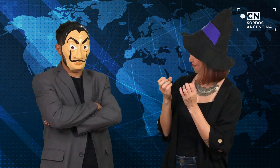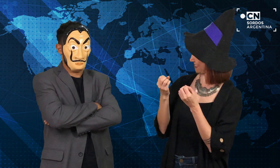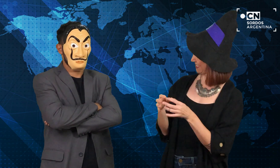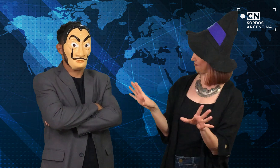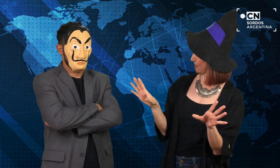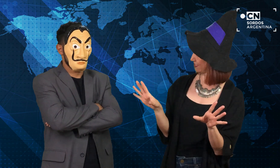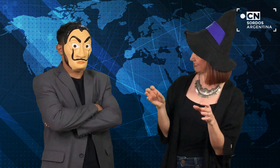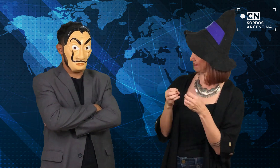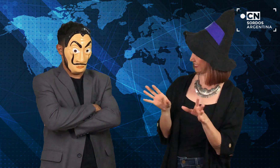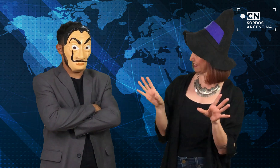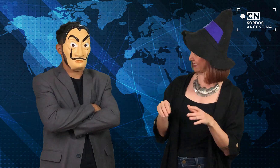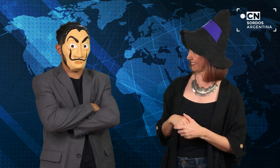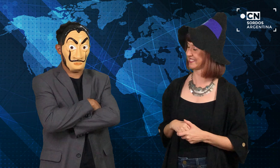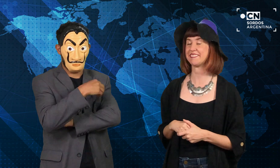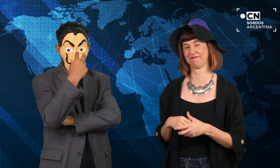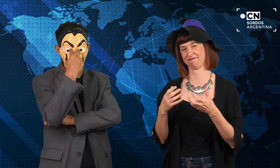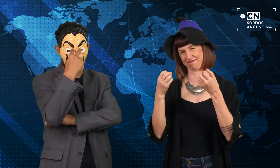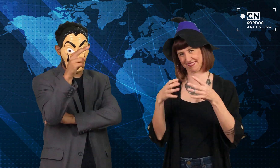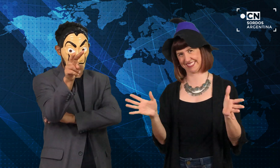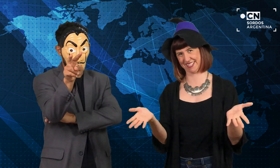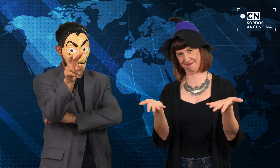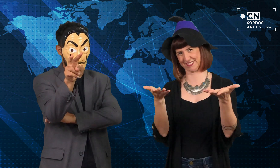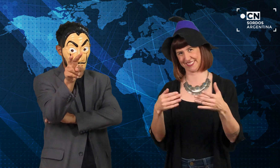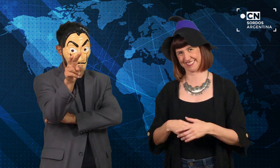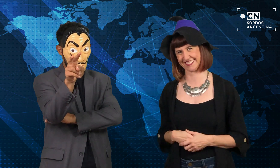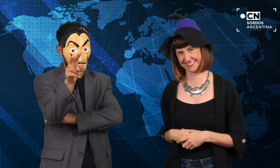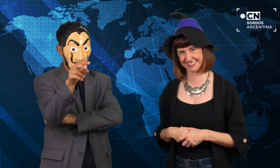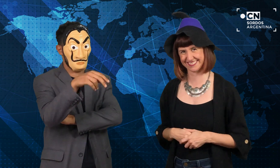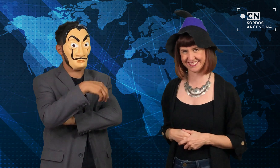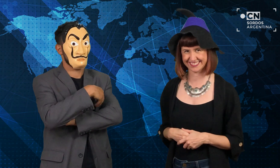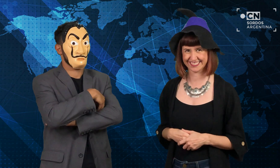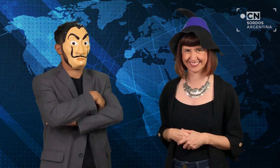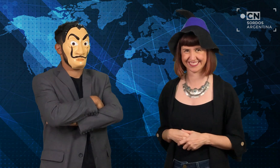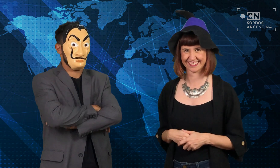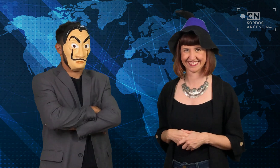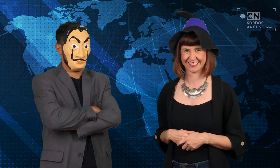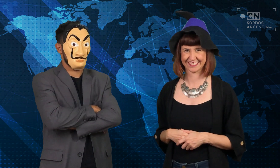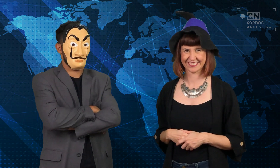¿Empezamos? - Los estoy observando.